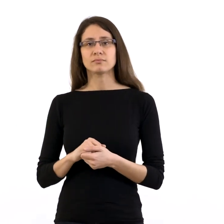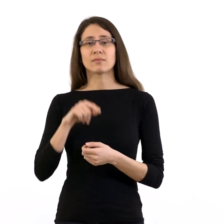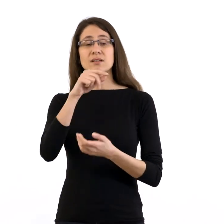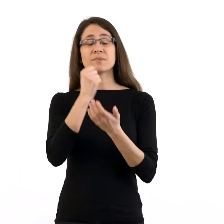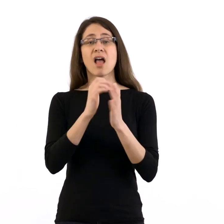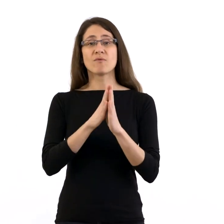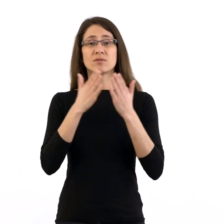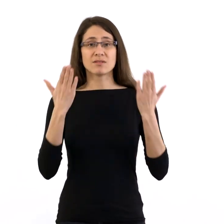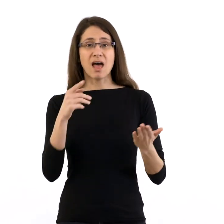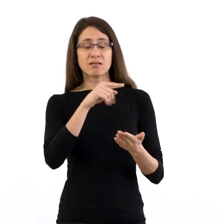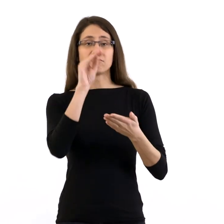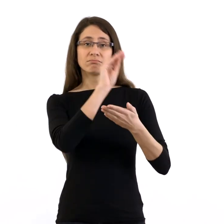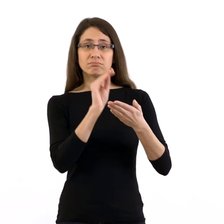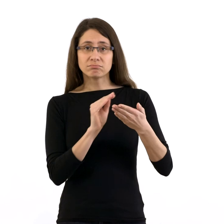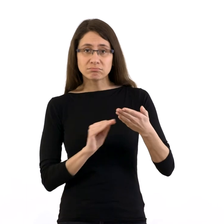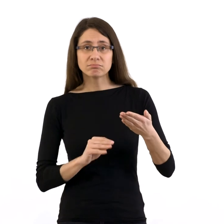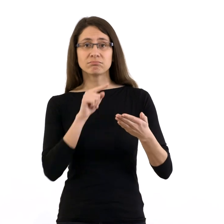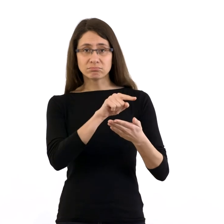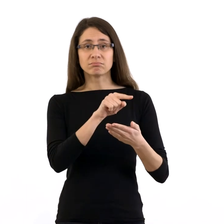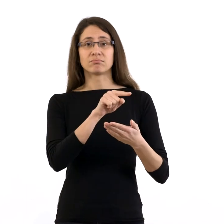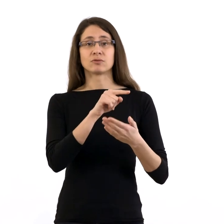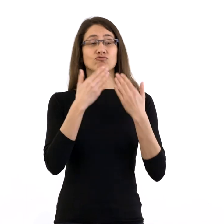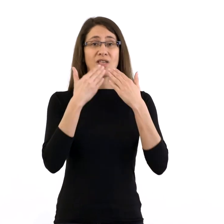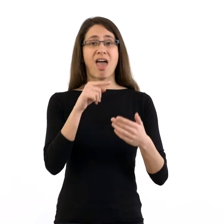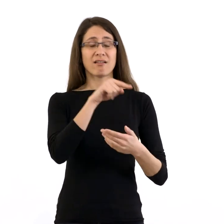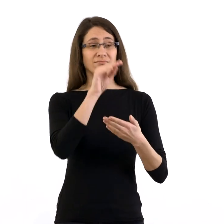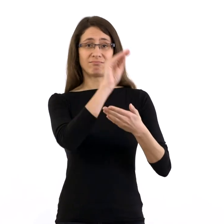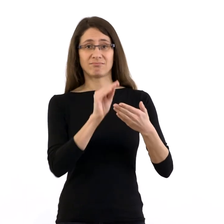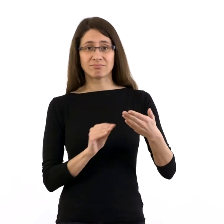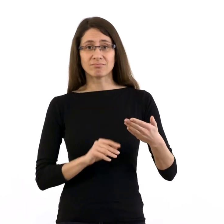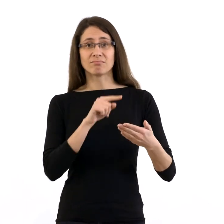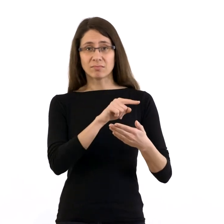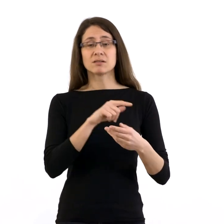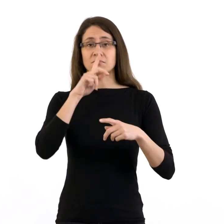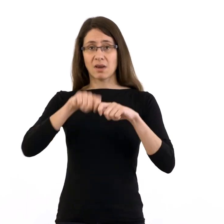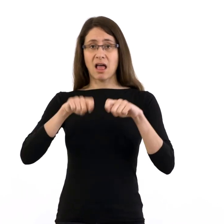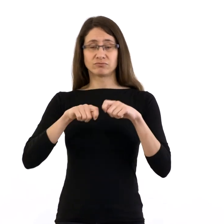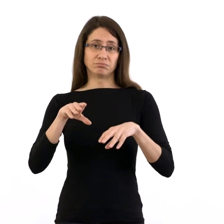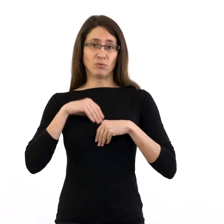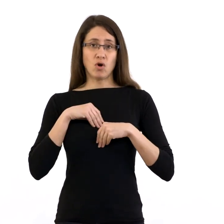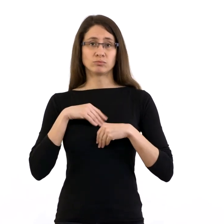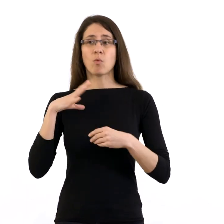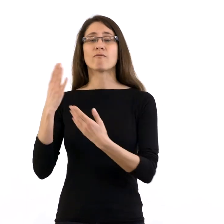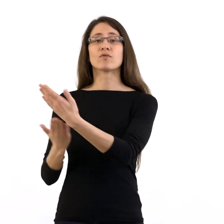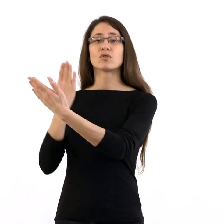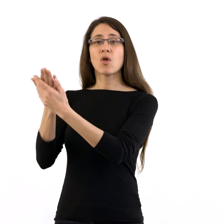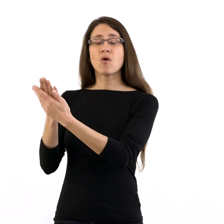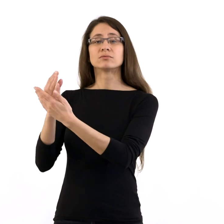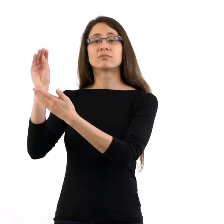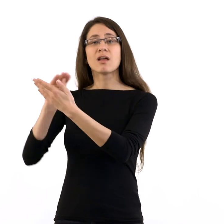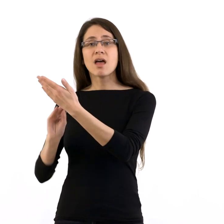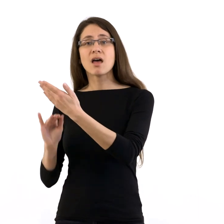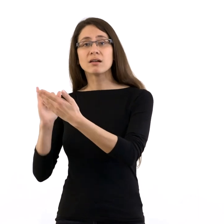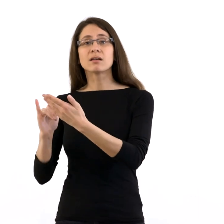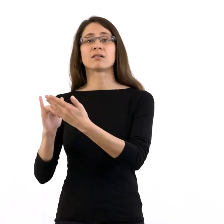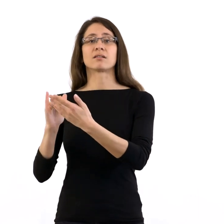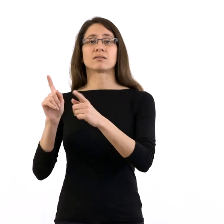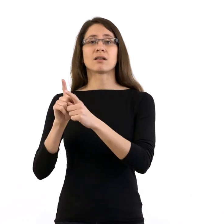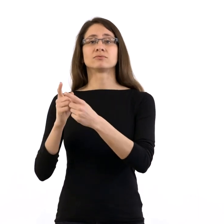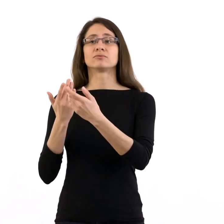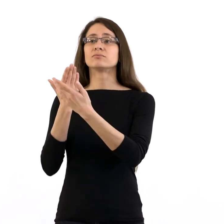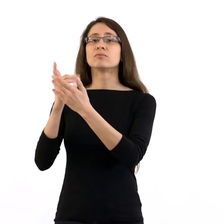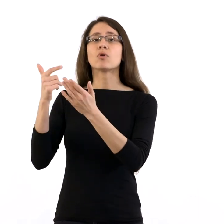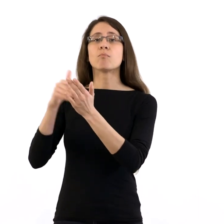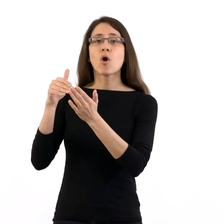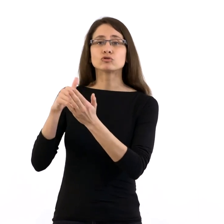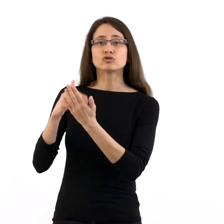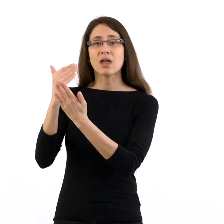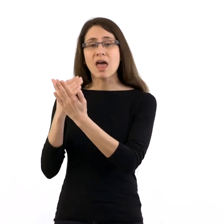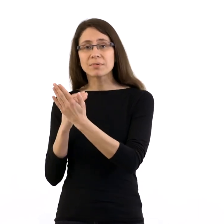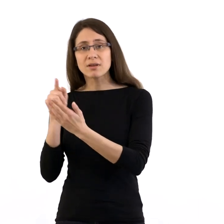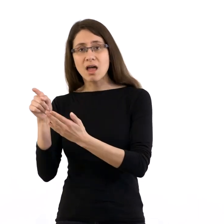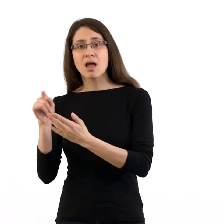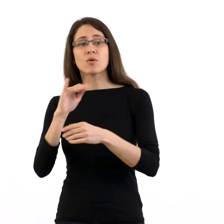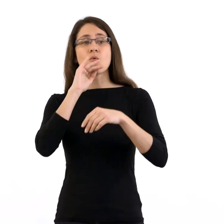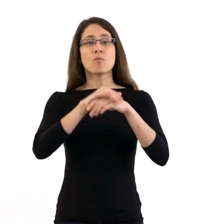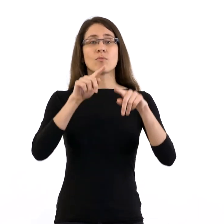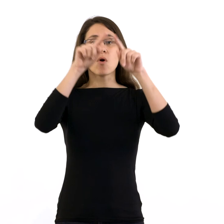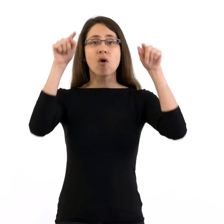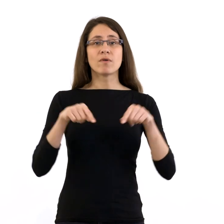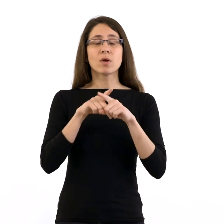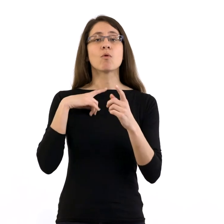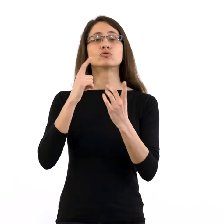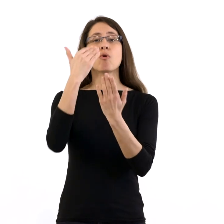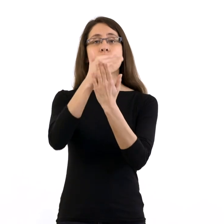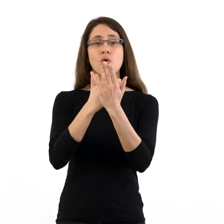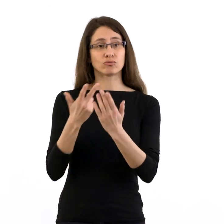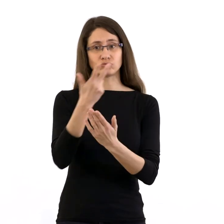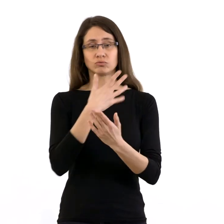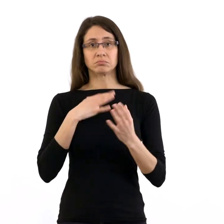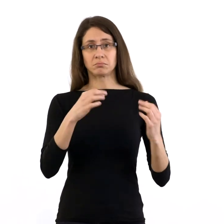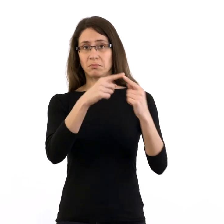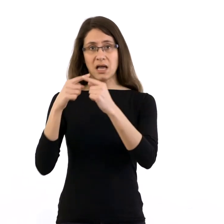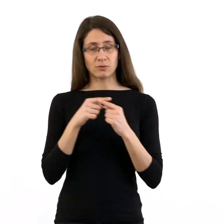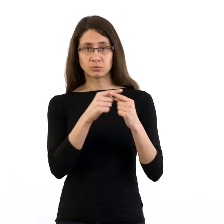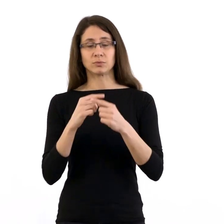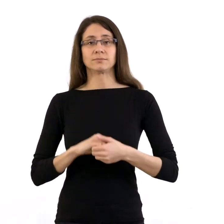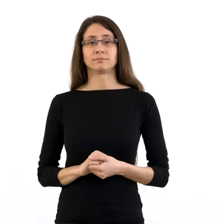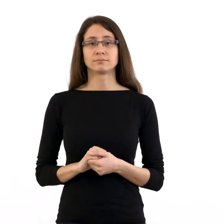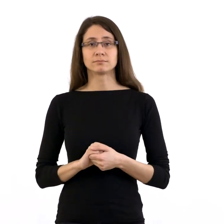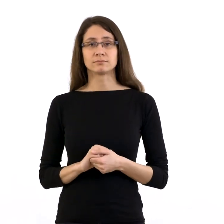Sprawozdawczość umożliwia weryfikację założeń określonych we wniosku i umowie o dofinansowanie z faktycznym stanem realizacji projektu.